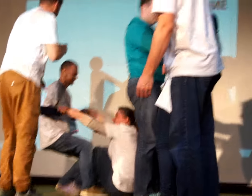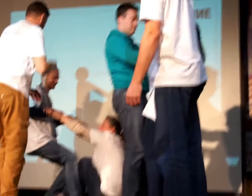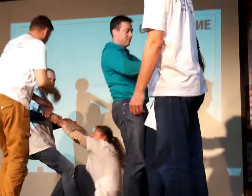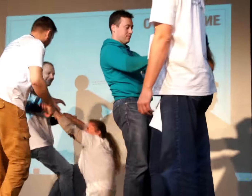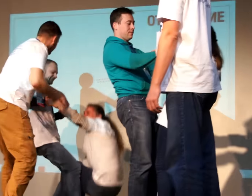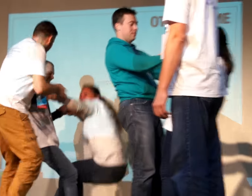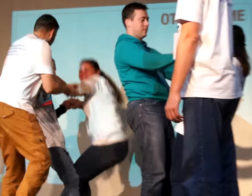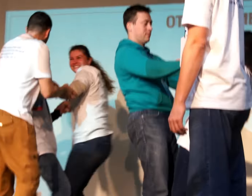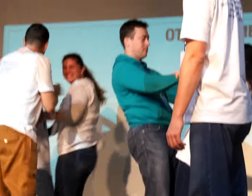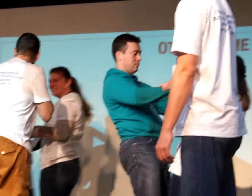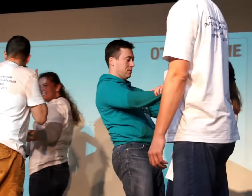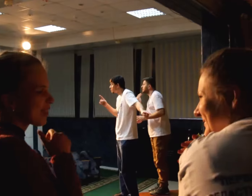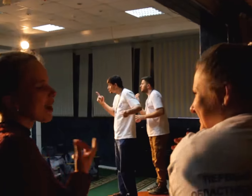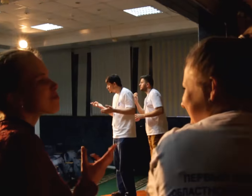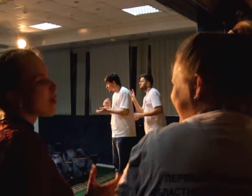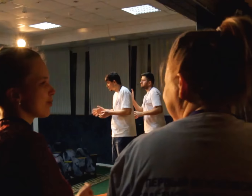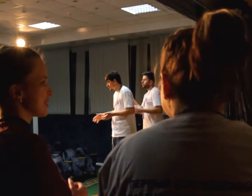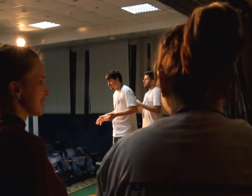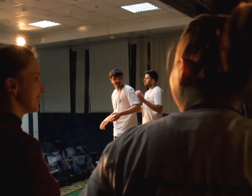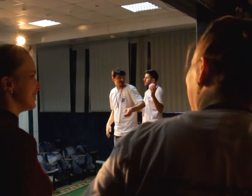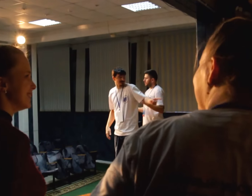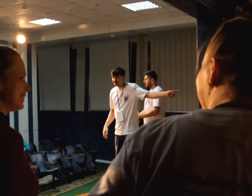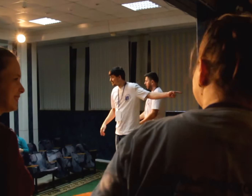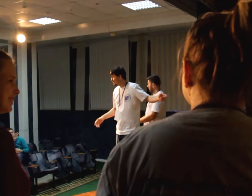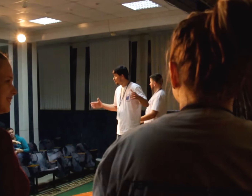указывали на плюсы и недостатки команд и участников.